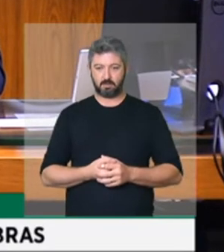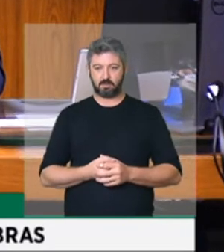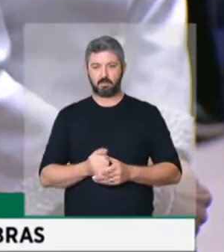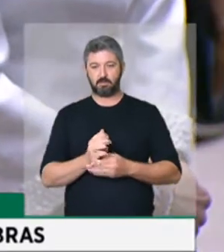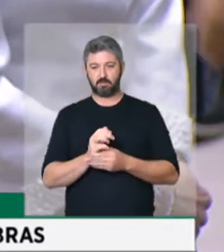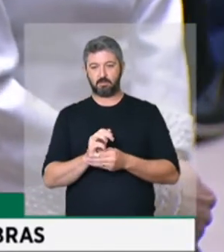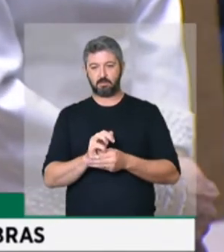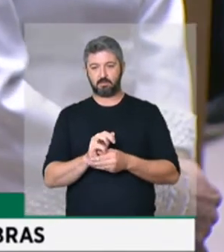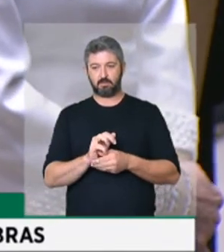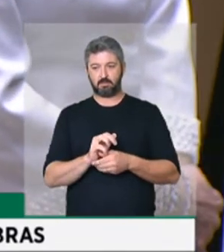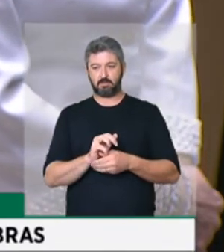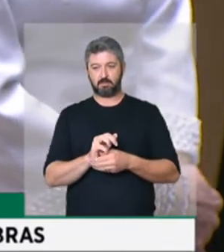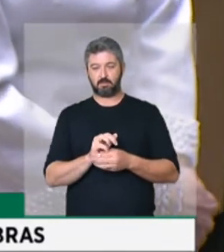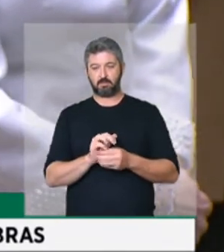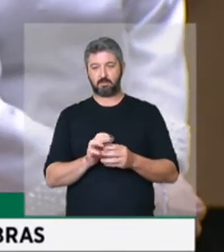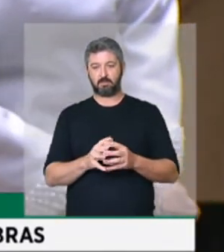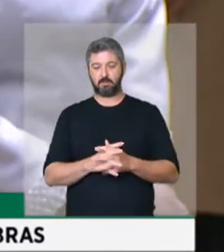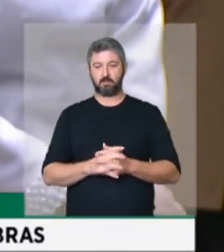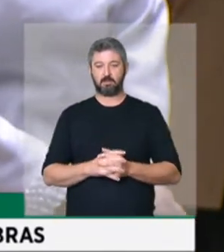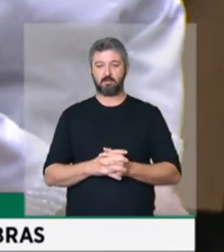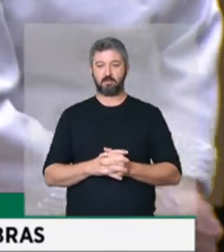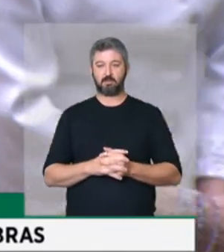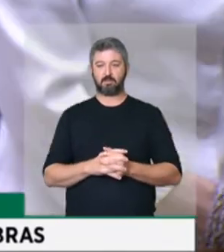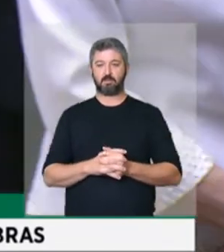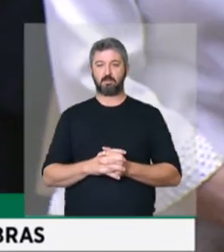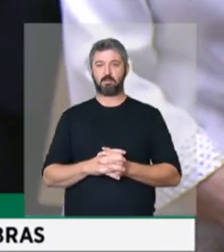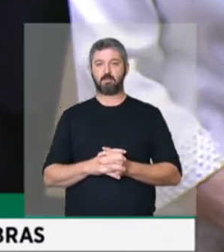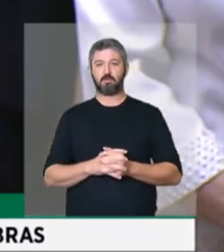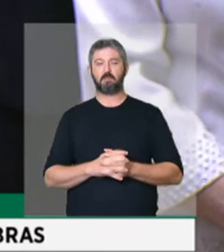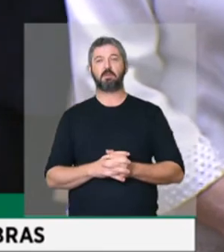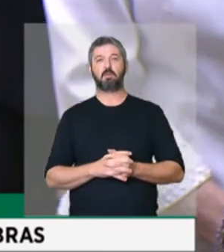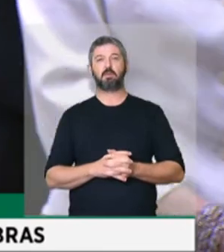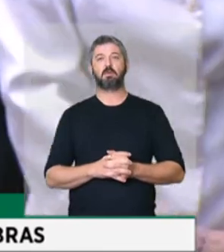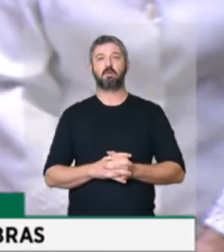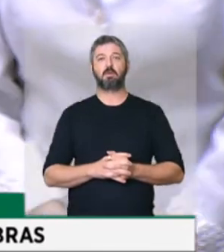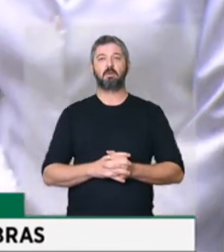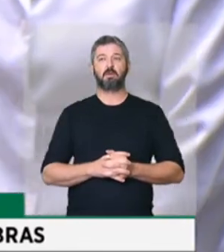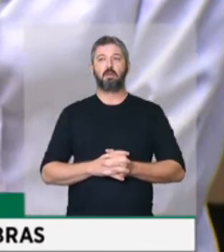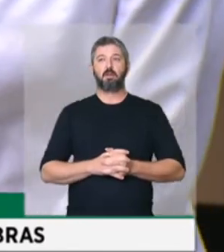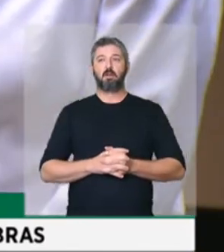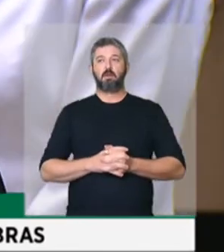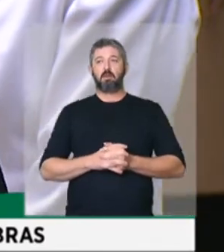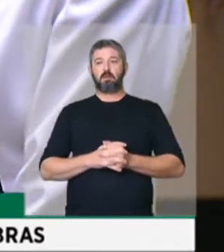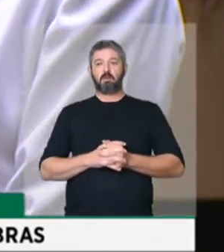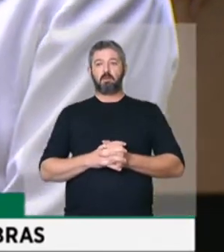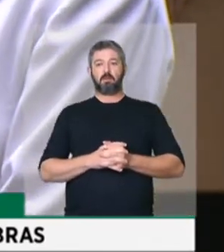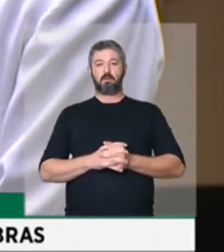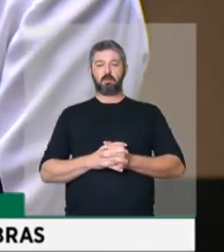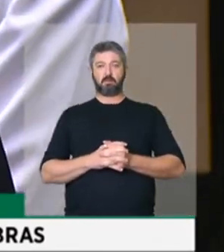DEPUTADO BOHN GASS. -- [DEP. BOHN GASS]: PODE REPOR MEU TEMPO, POR FAVOR. -- [PRESIDENTE]: REPONHA O TEMPO DO DEPUTADO BOHN GASS. -- [DEP. BOHN GASS]: